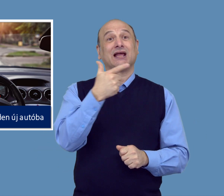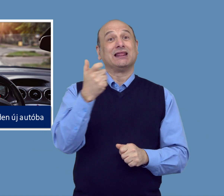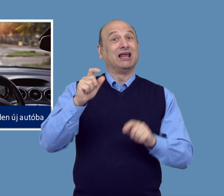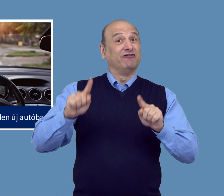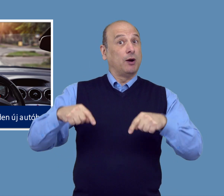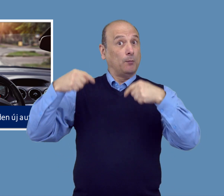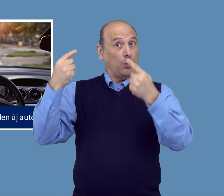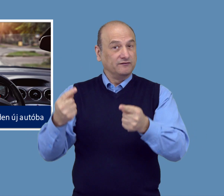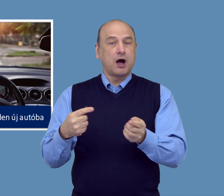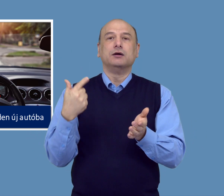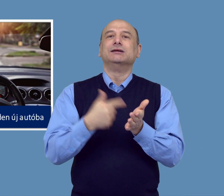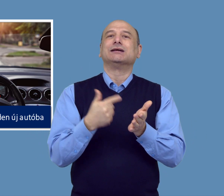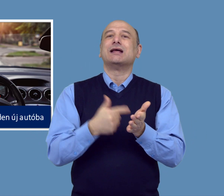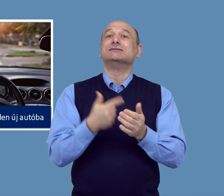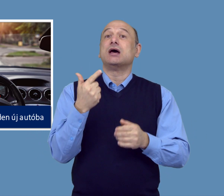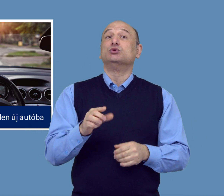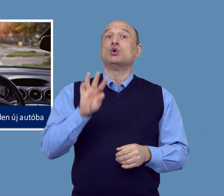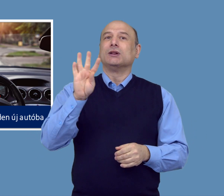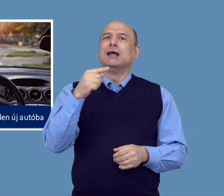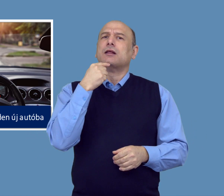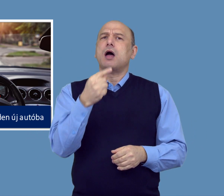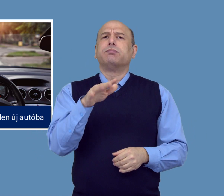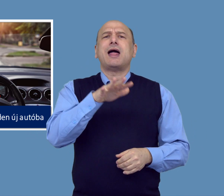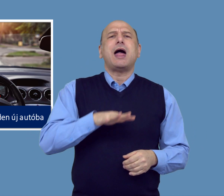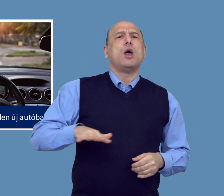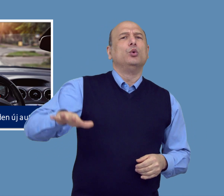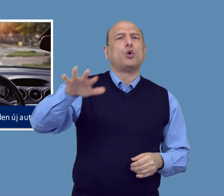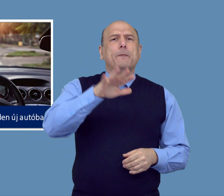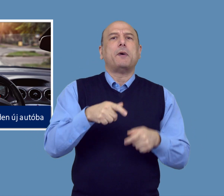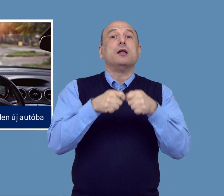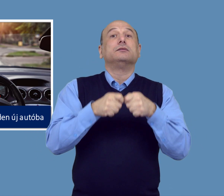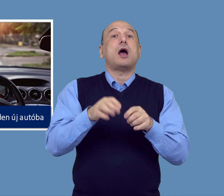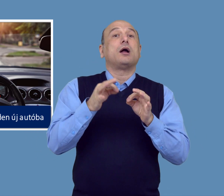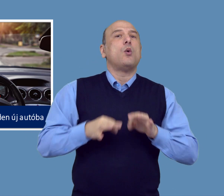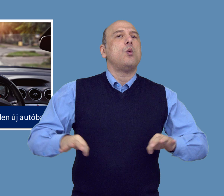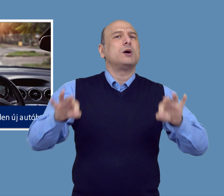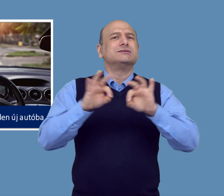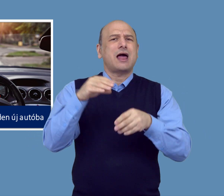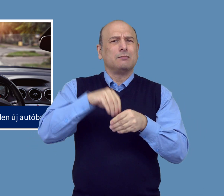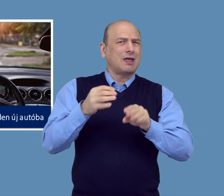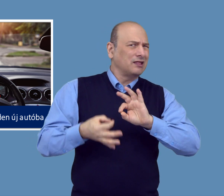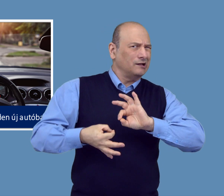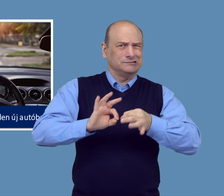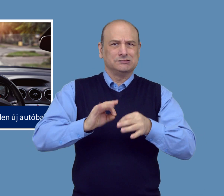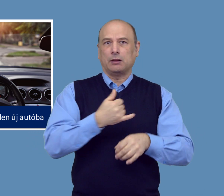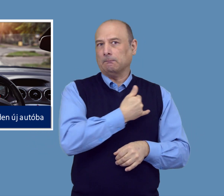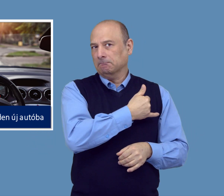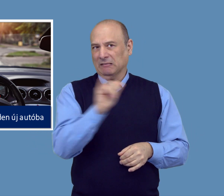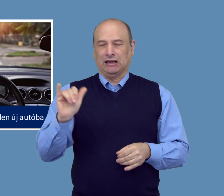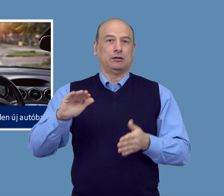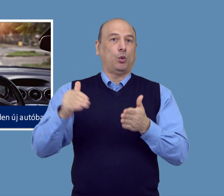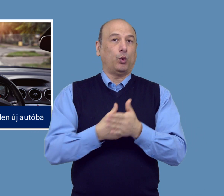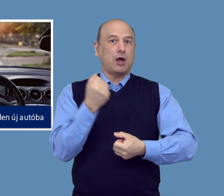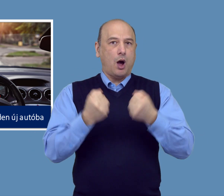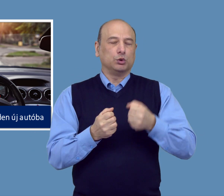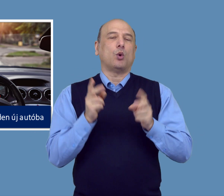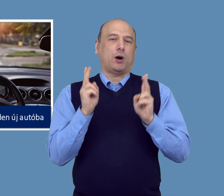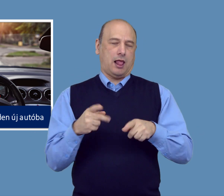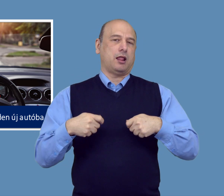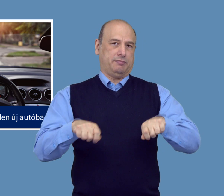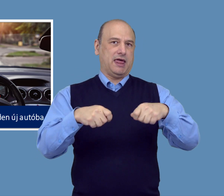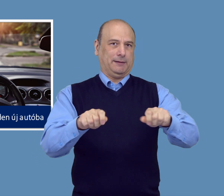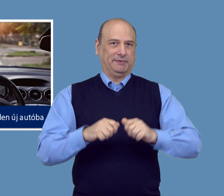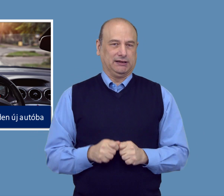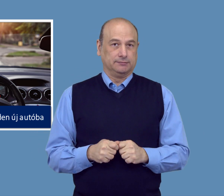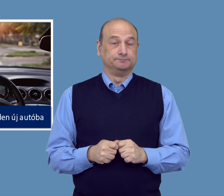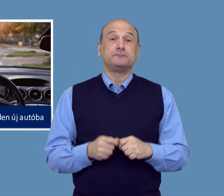két évvel később pedig már az EU-tagországokban forgalomba helyezendő összes új személyautót el kell látni velük.